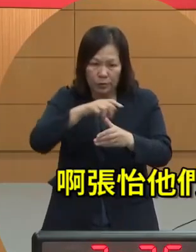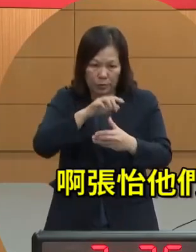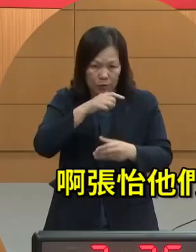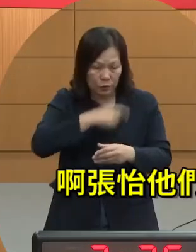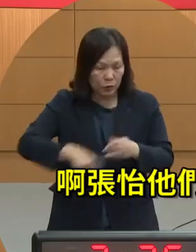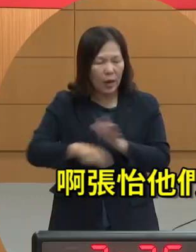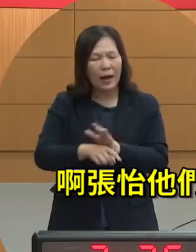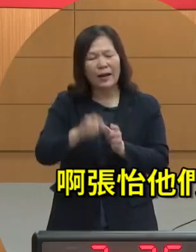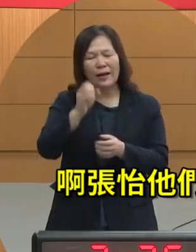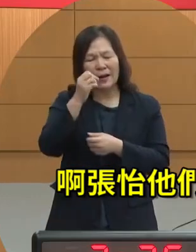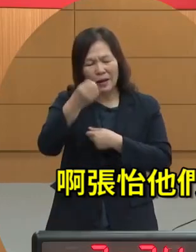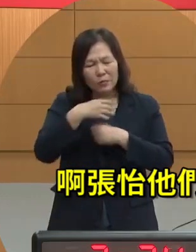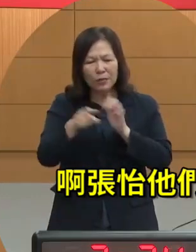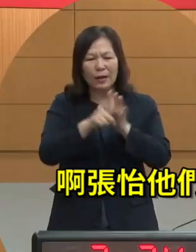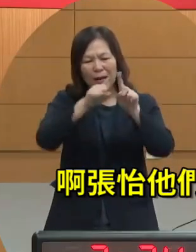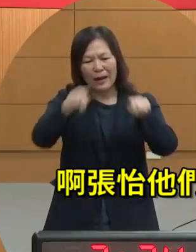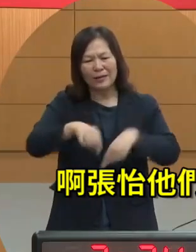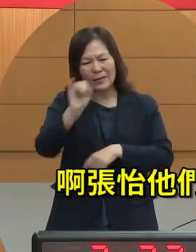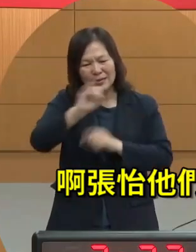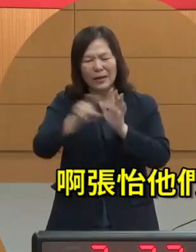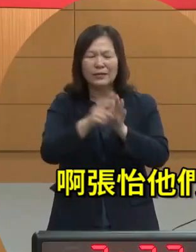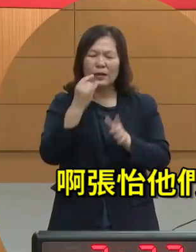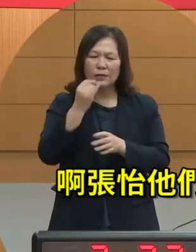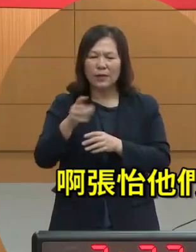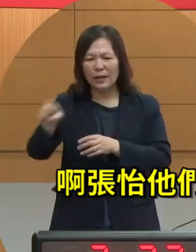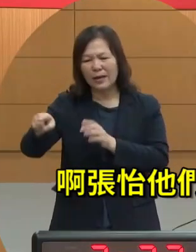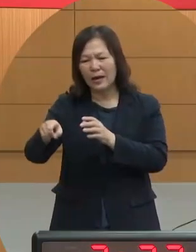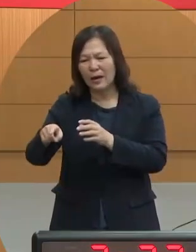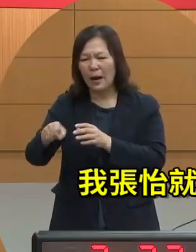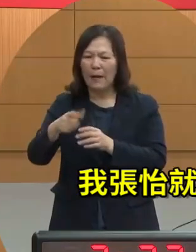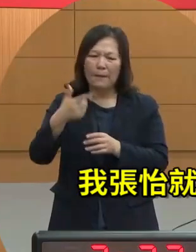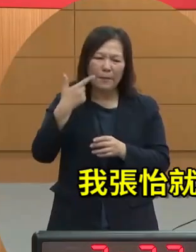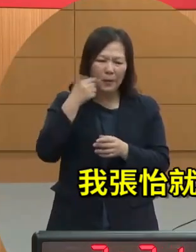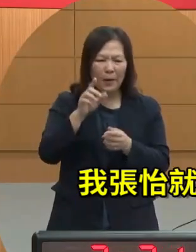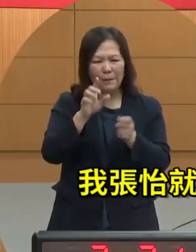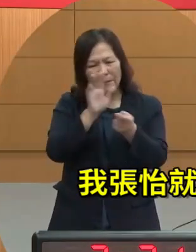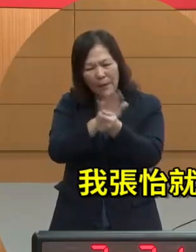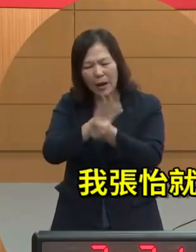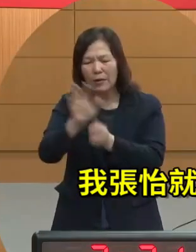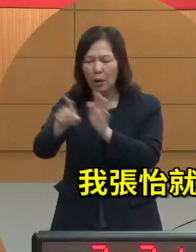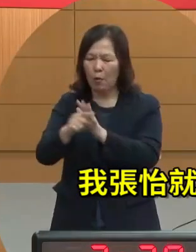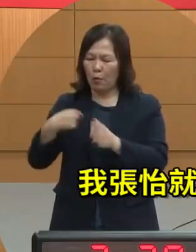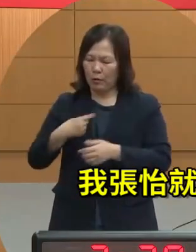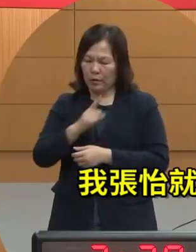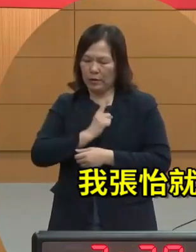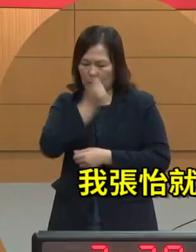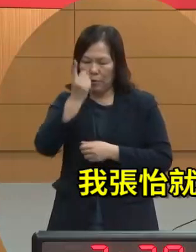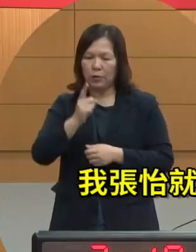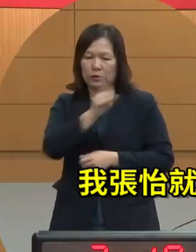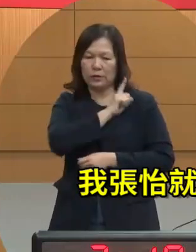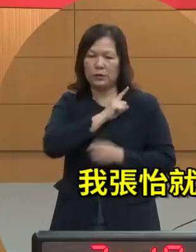啊張怡他們兩個 一個靠叔叔 一個靠爸爸 我張怡就是靠自己 我張怡就是靠大家